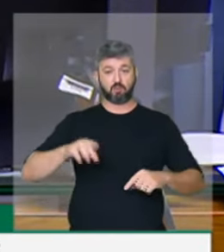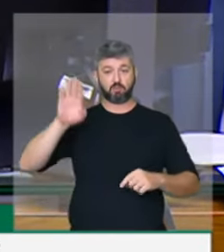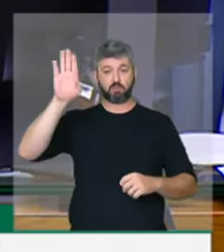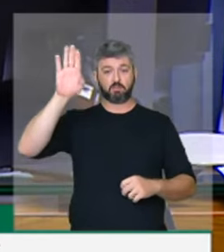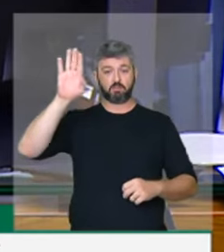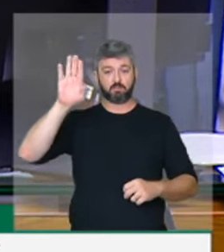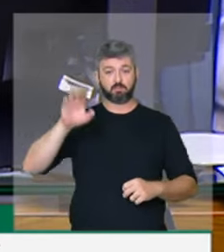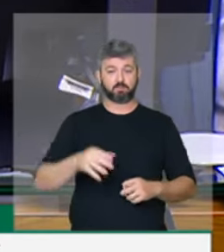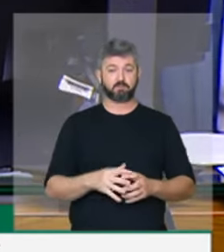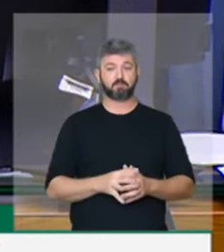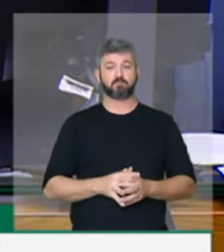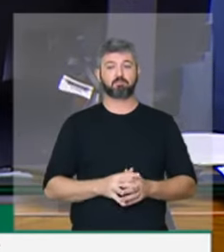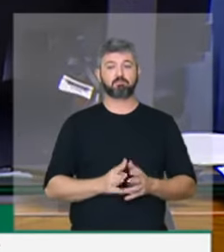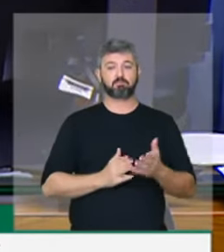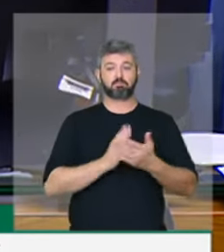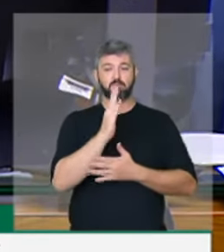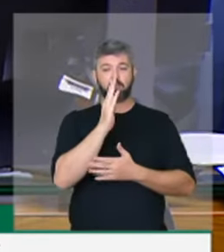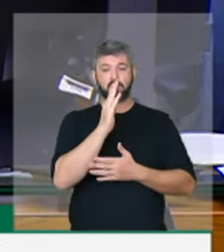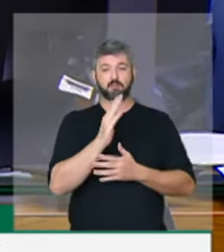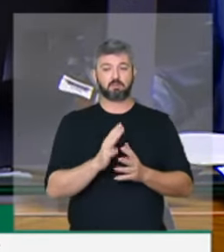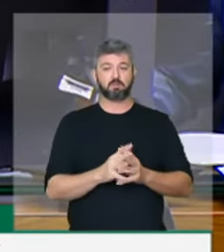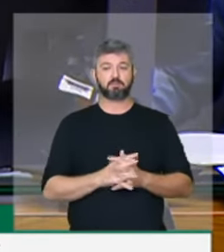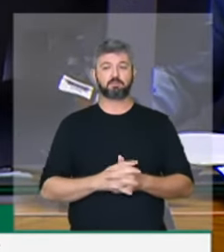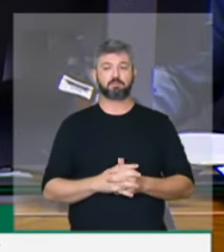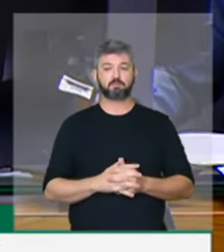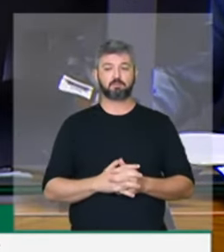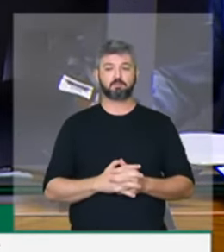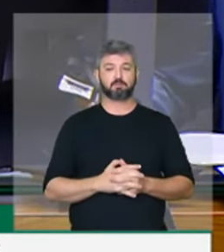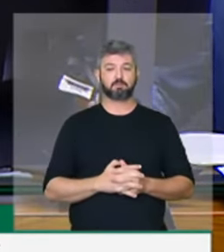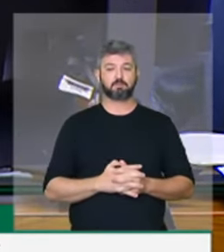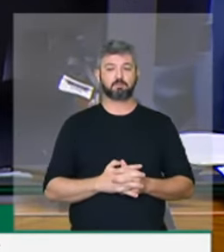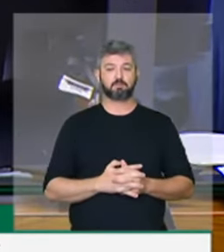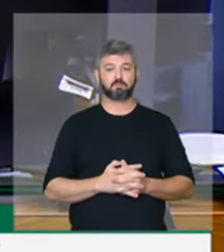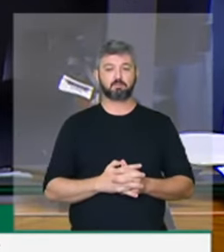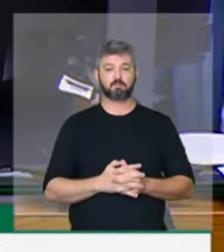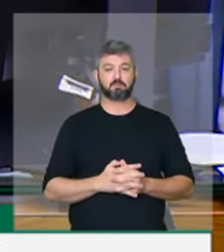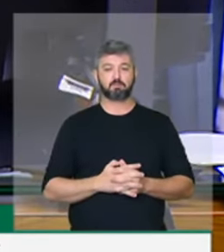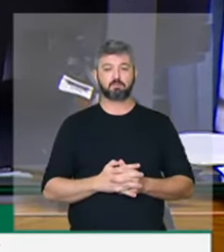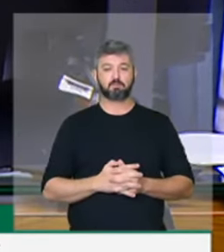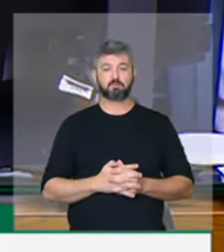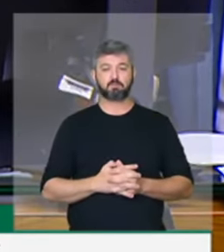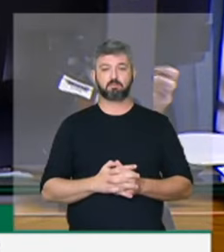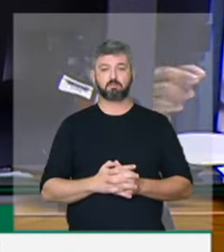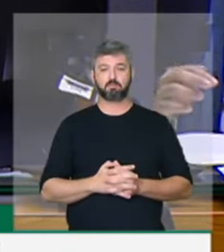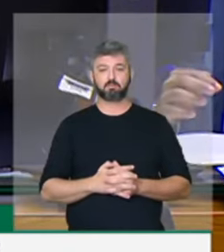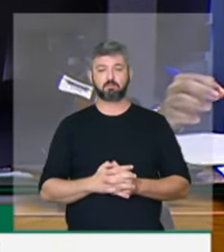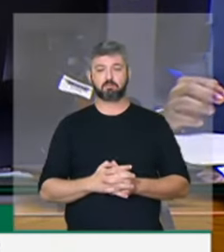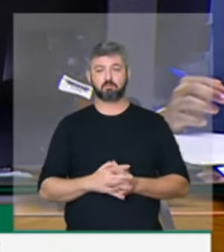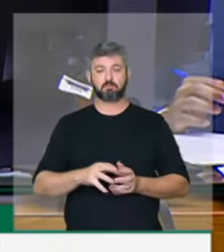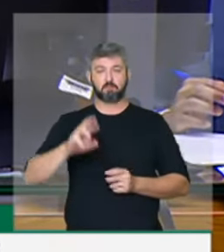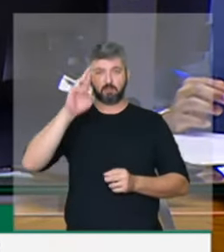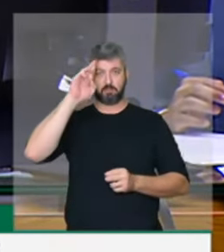SE ACHAM, APROVADO. -- [PRESIDENTE]: SENHORAS... E SENHORES DEPUTADOS EU QUERIA ANTES DE